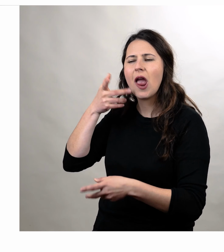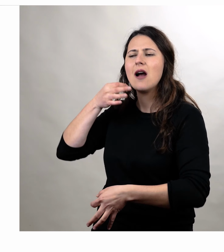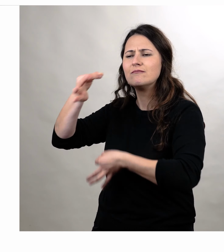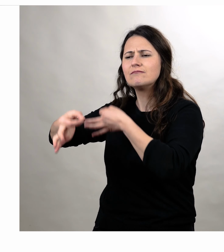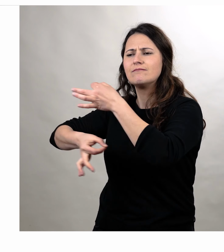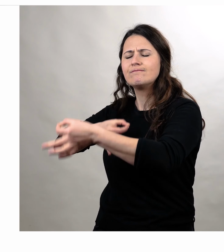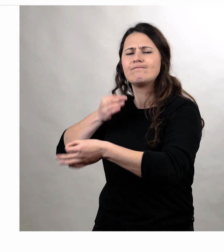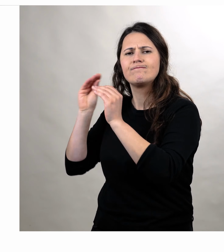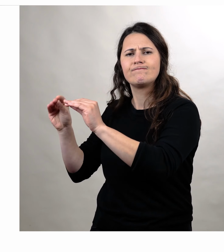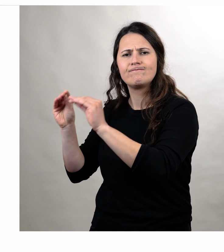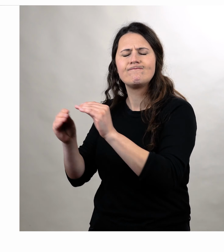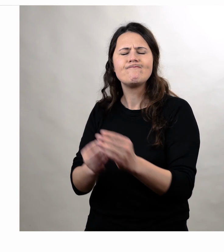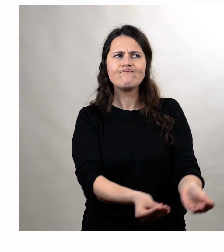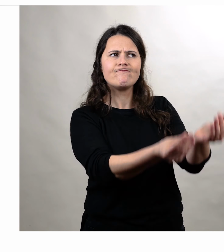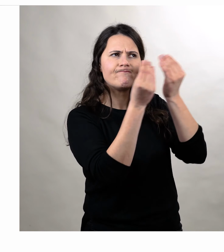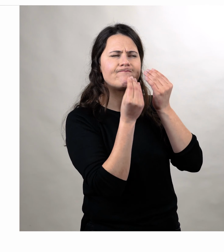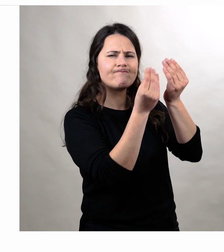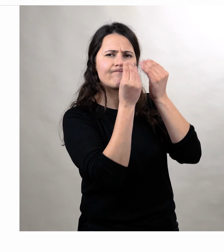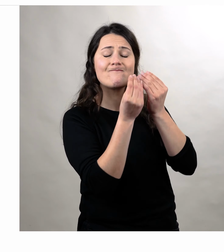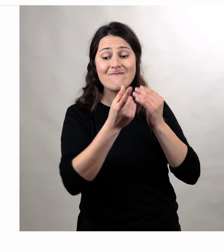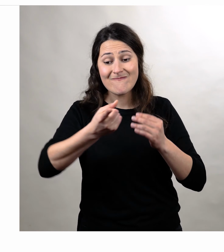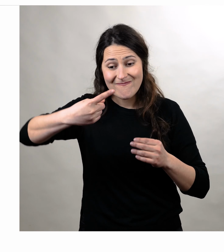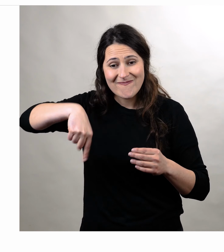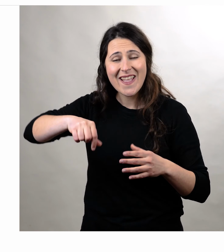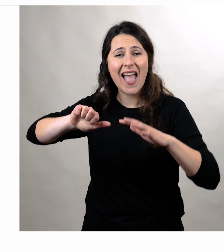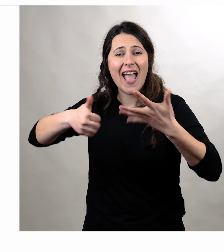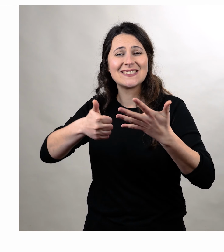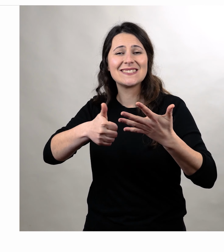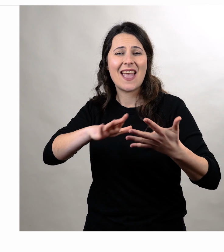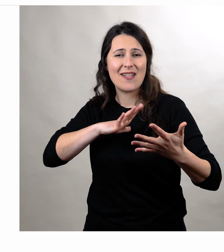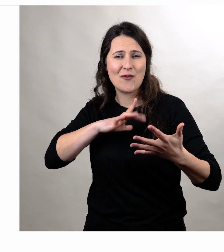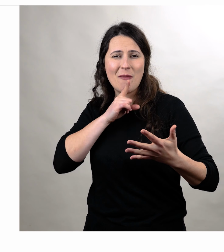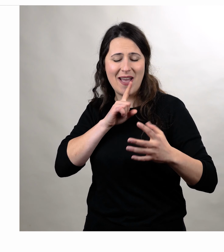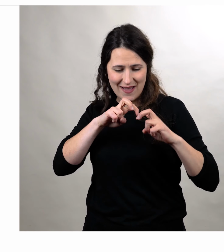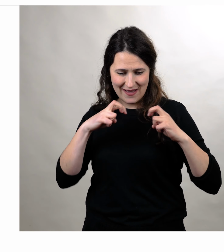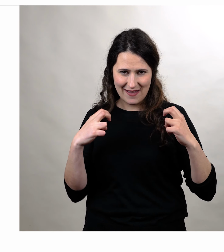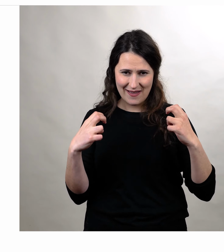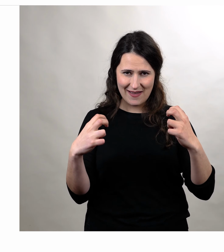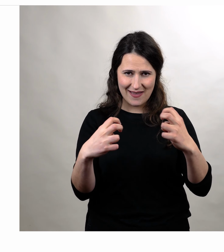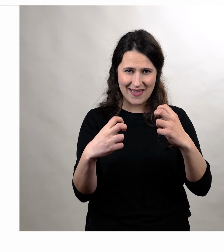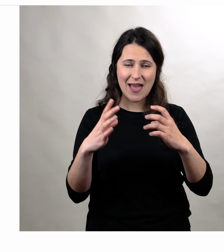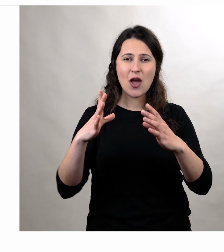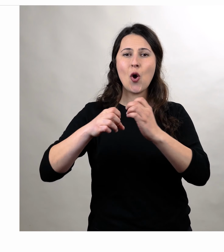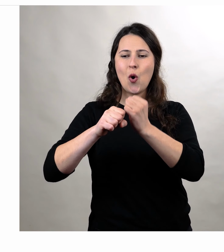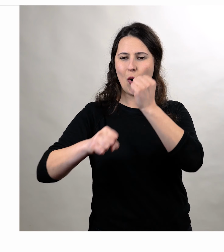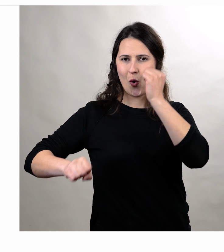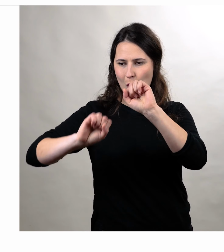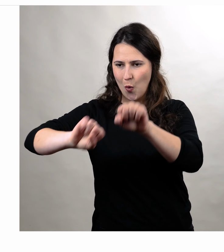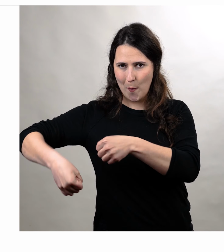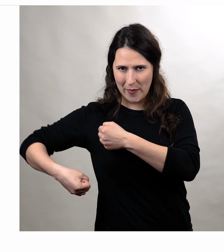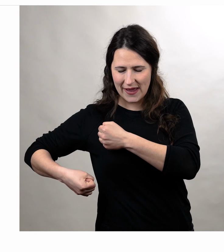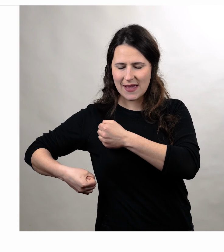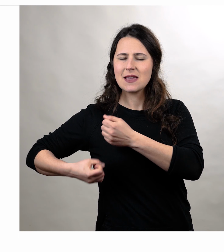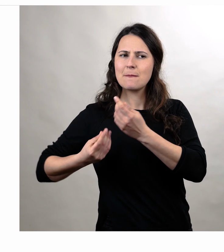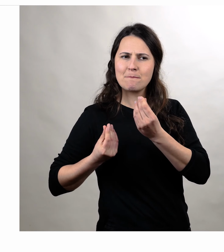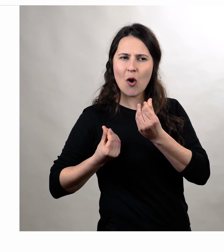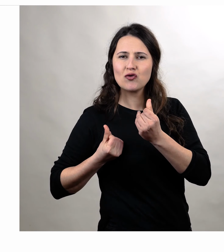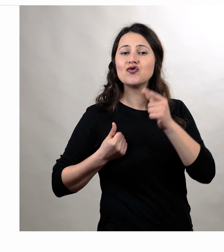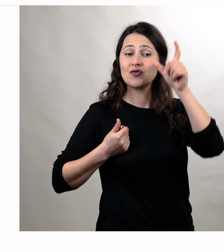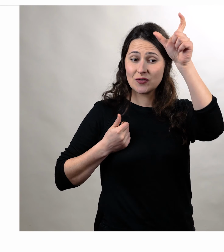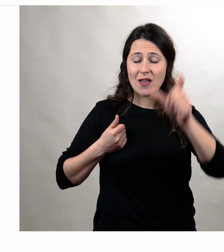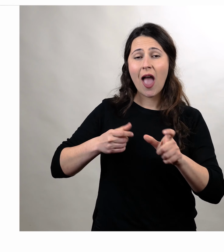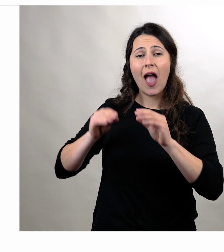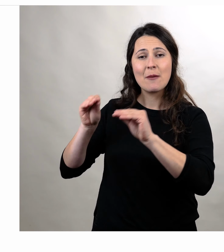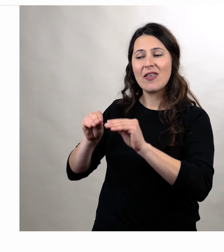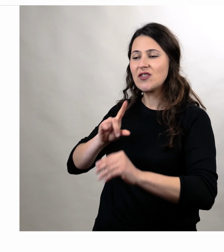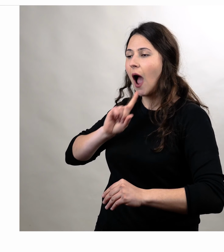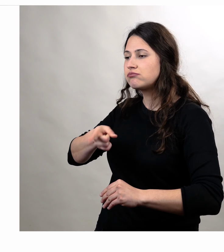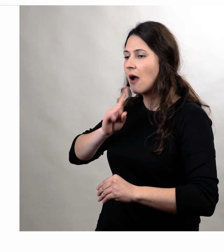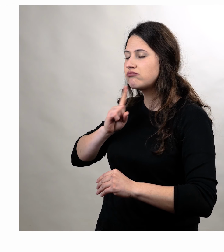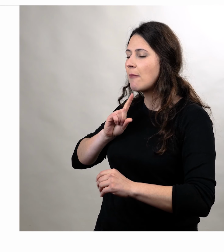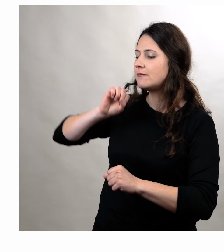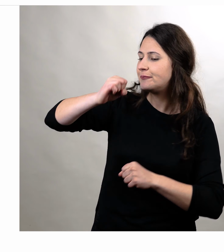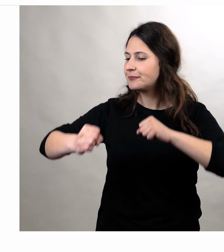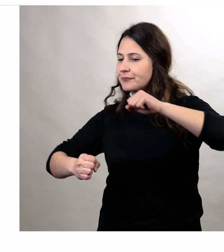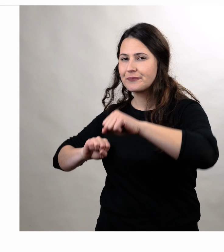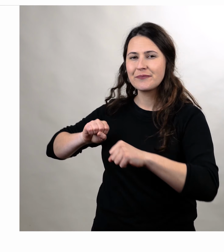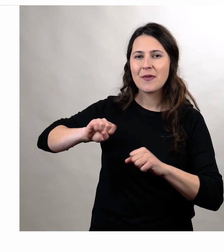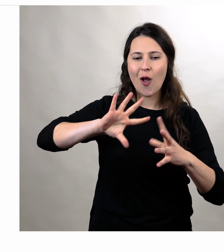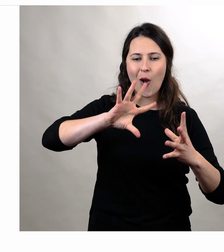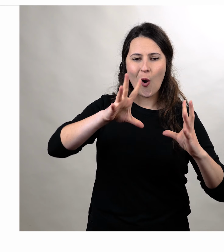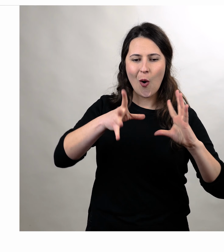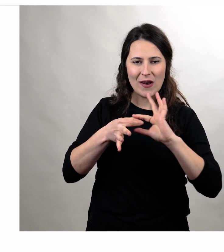Όλοι οι επιβάτες βοηθούν στην κίνηση της βάρκας χρησιμοποιώντας το κουπί τους, κατόπιν εντολής του εκπαιδευτή.